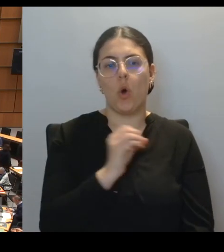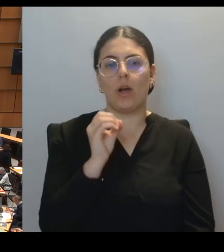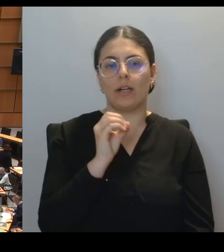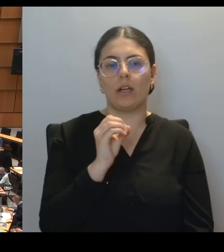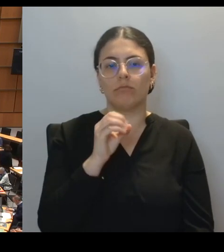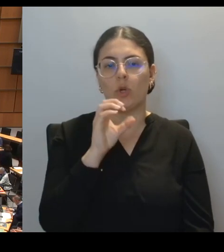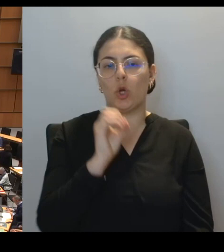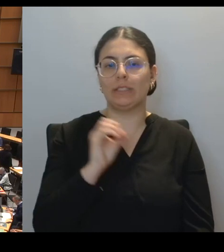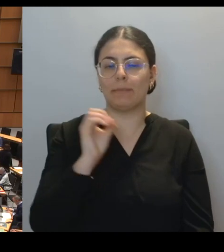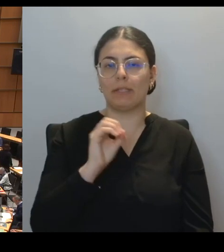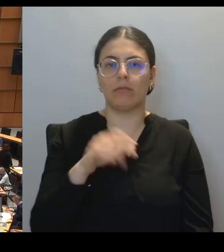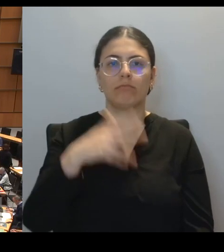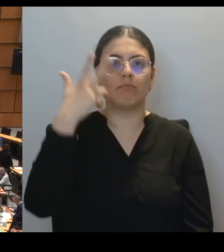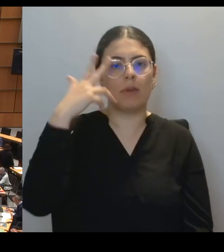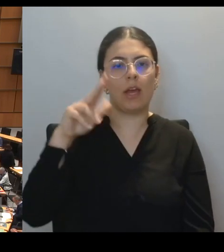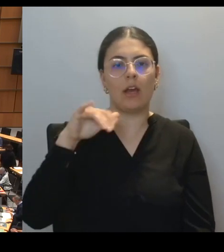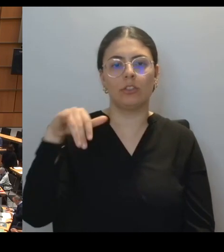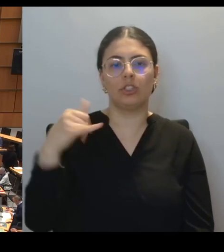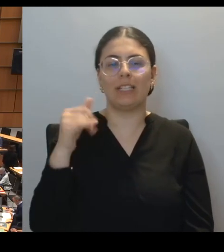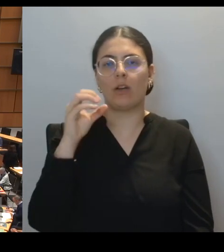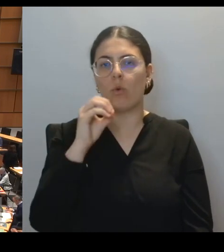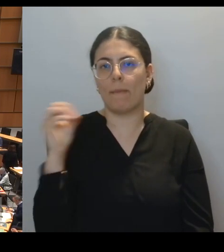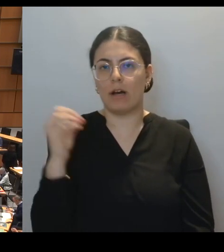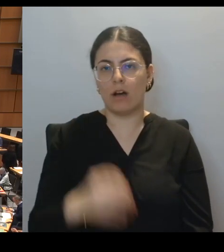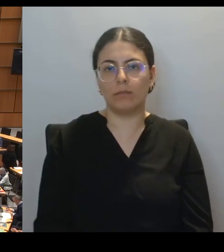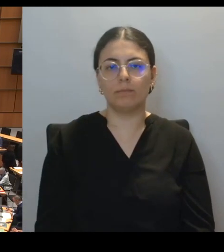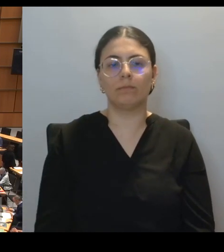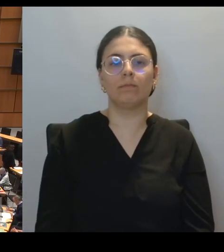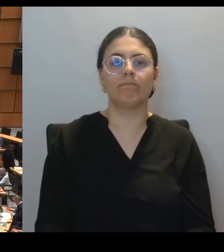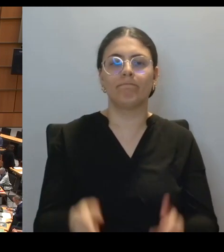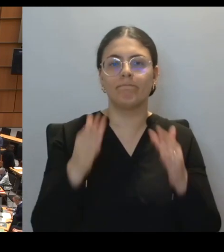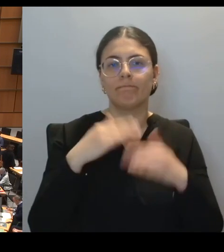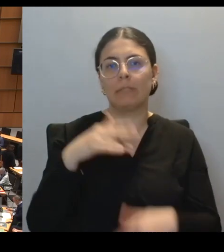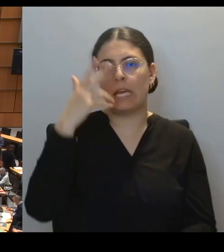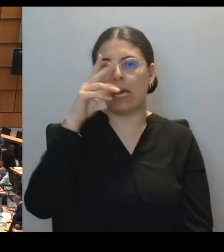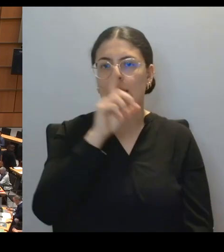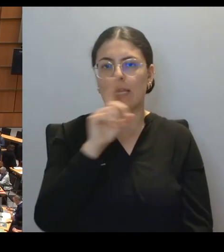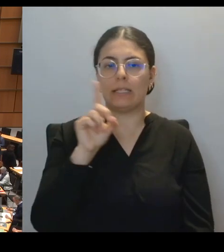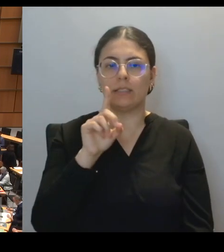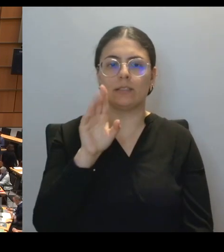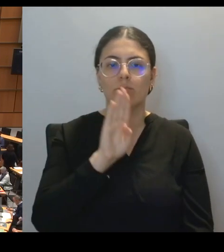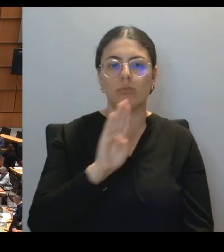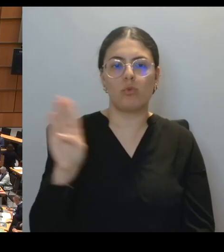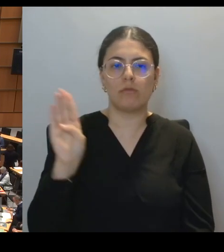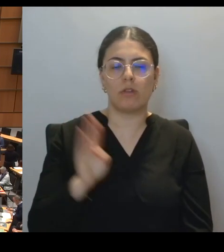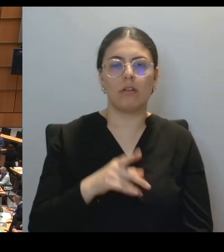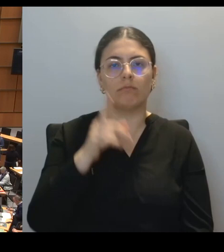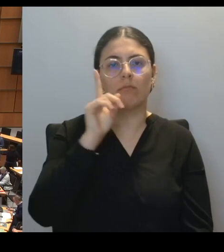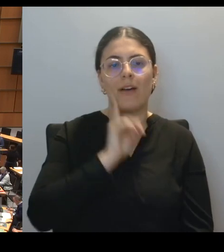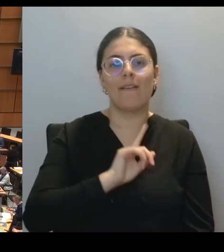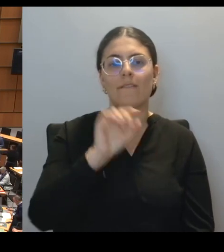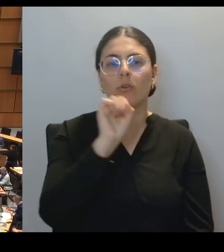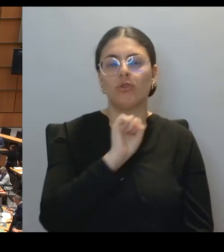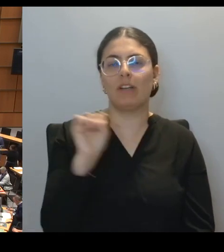Herr Dennis Buchner. Frau Stefanie Bung. Frau Marianne Burkerteulitz, Frau Derya.